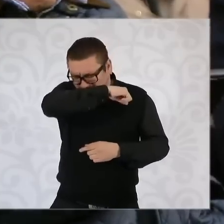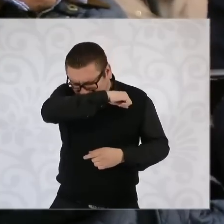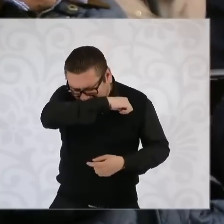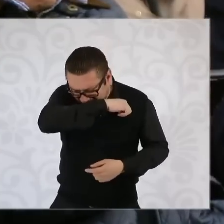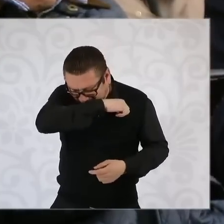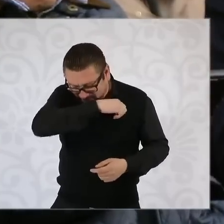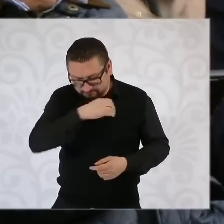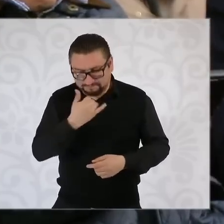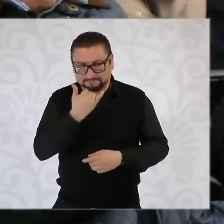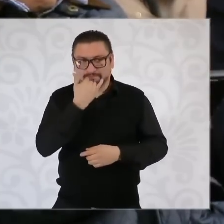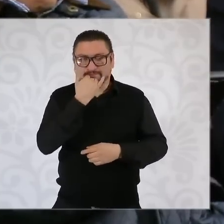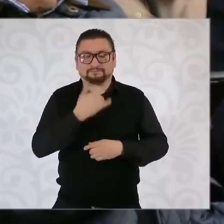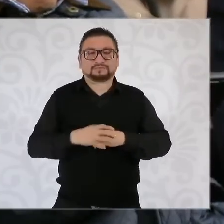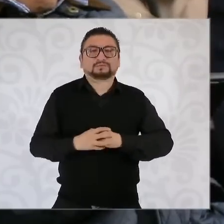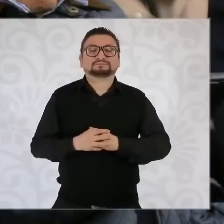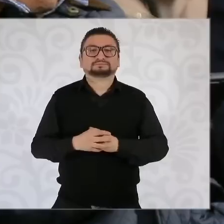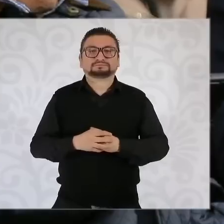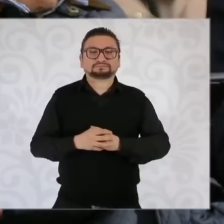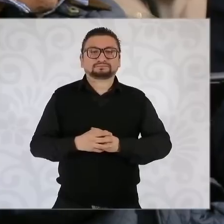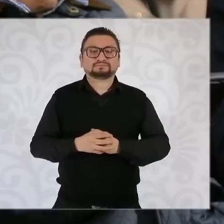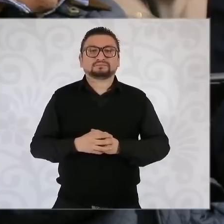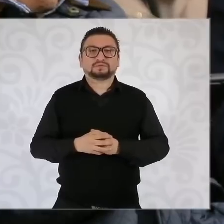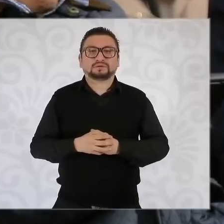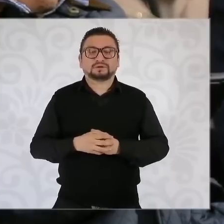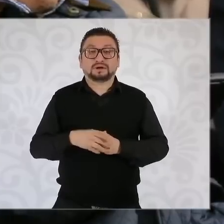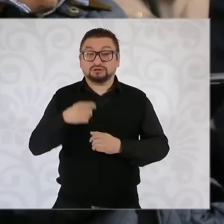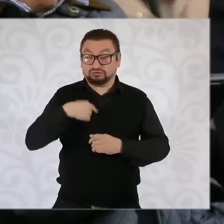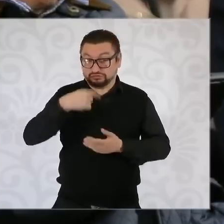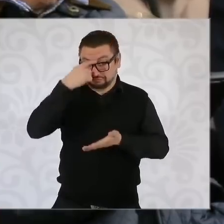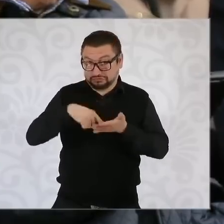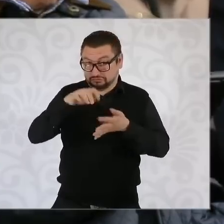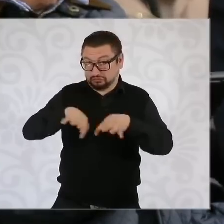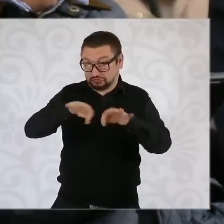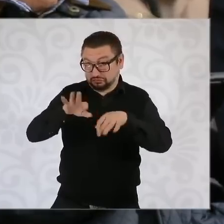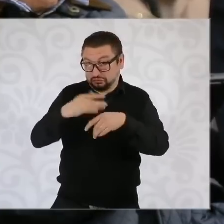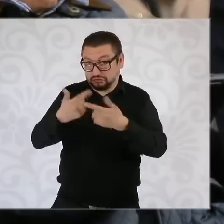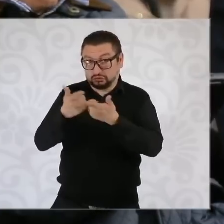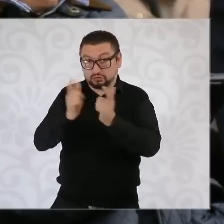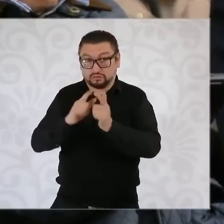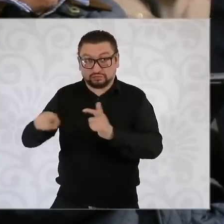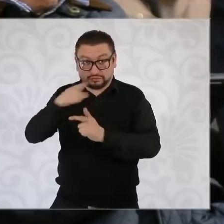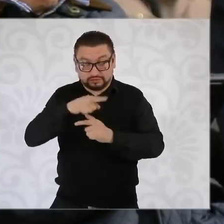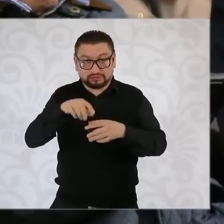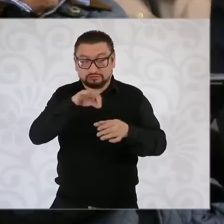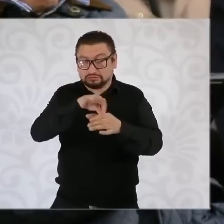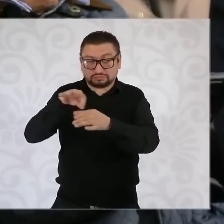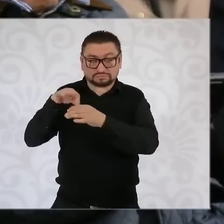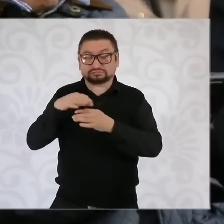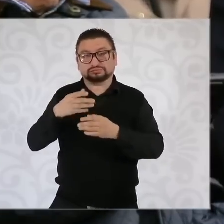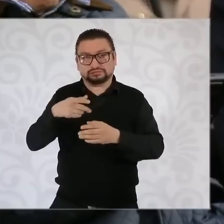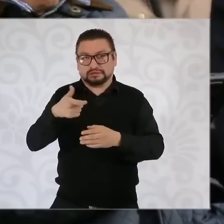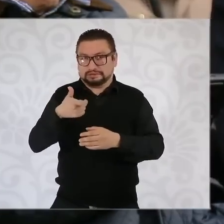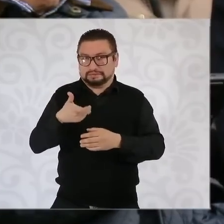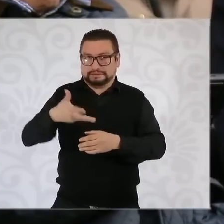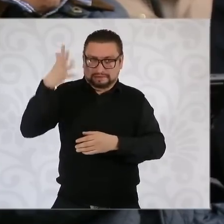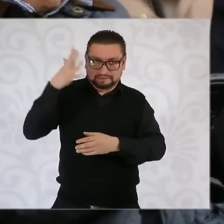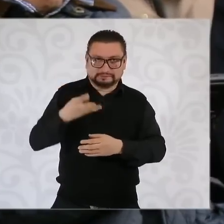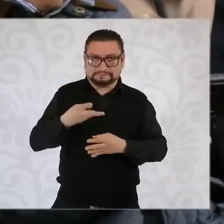floreros porque son los que hacen más cara la democracia mexicana la democracia mexicana es